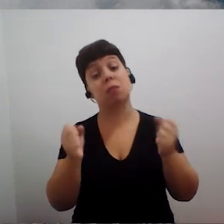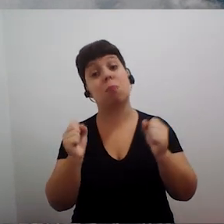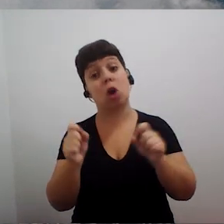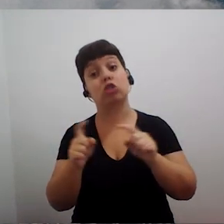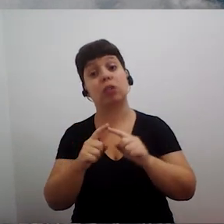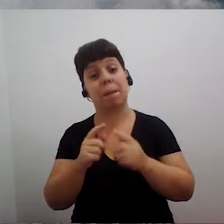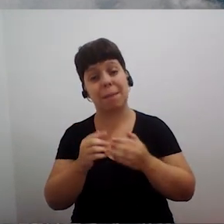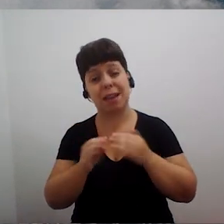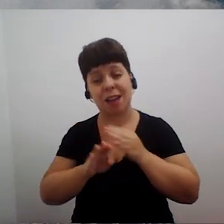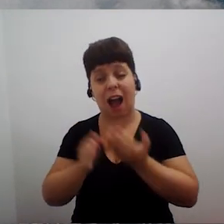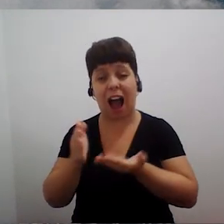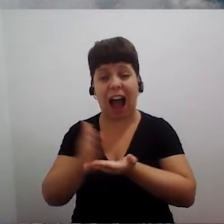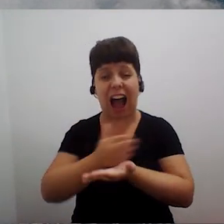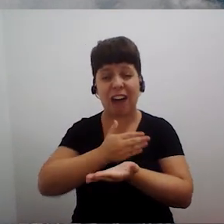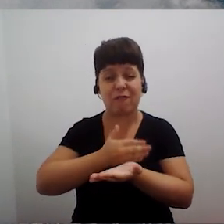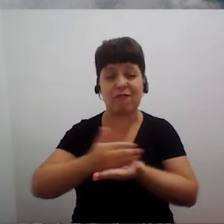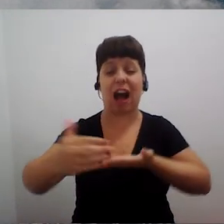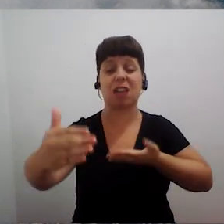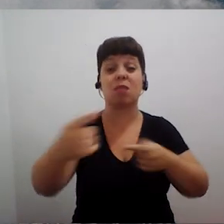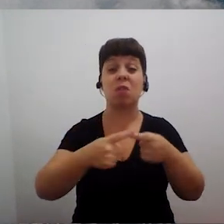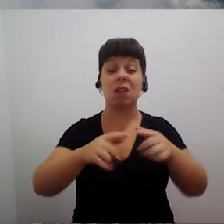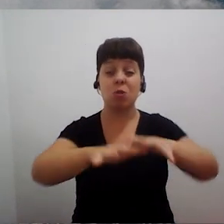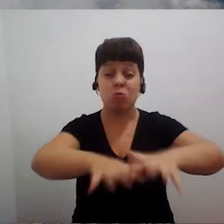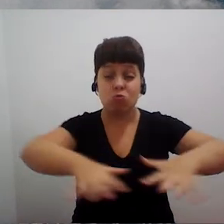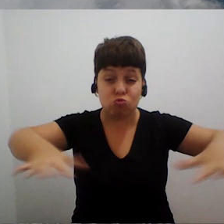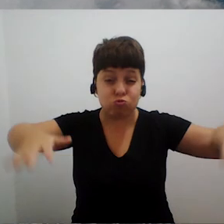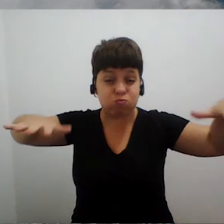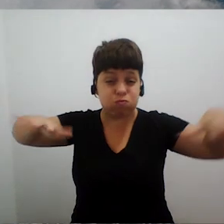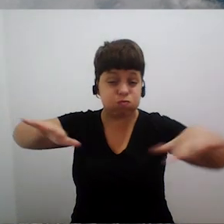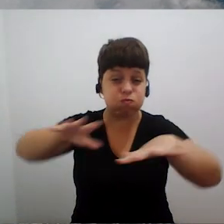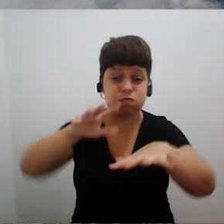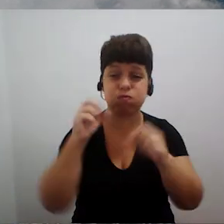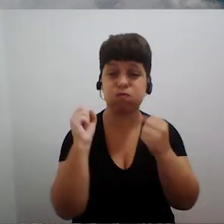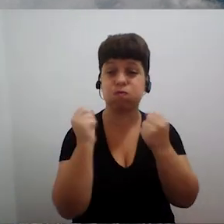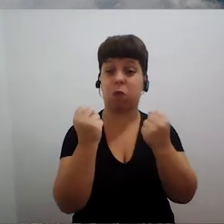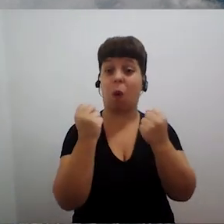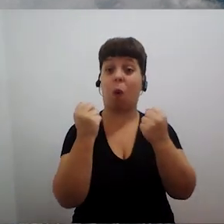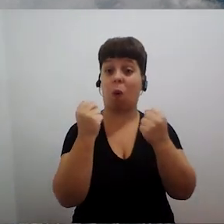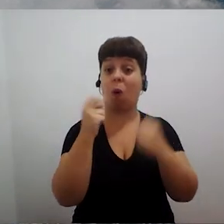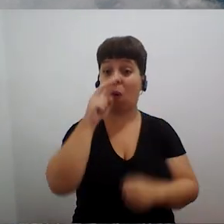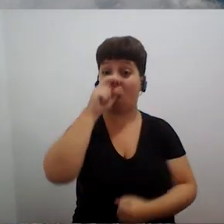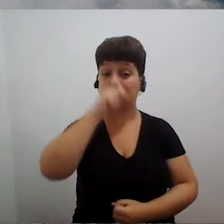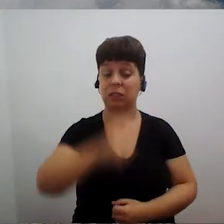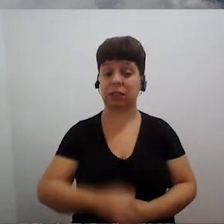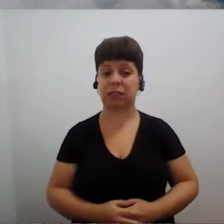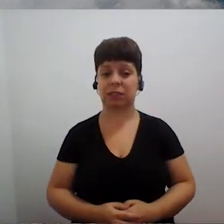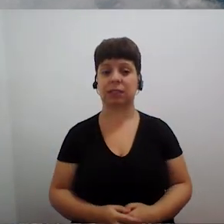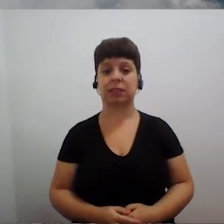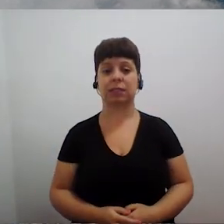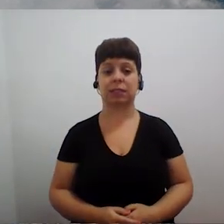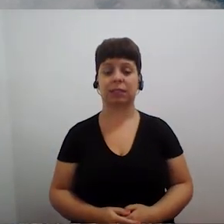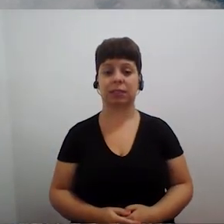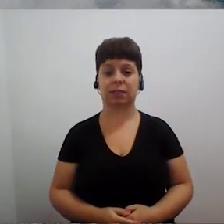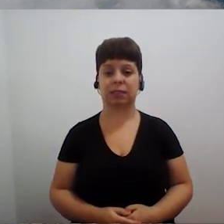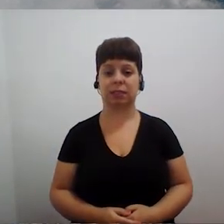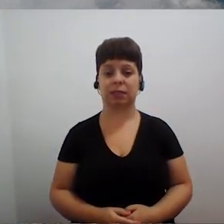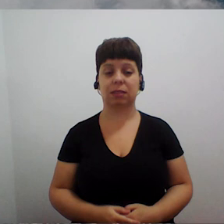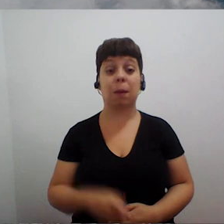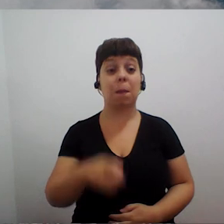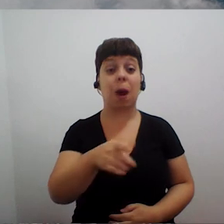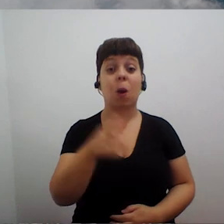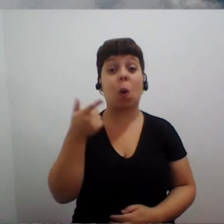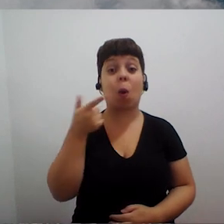porque ela é dotada de uma força maior para que ela tenha a capacidade de nos